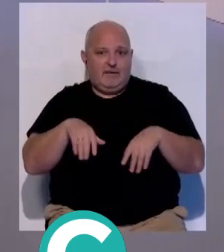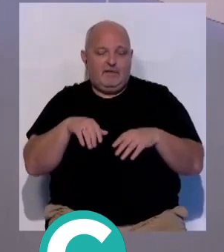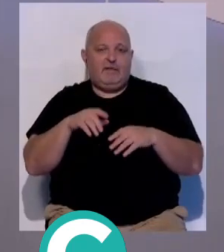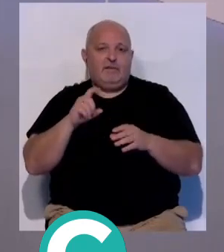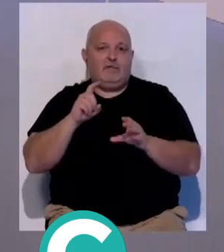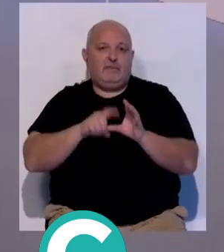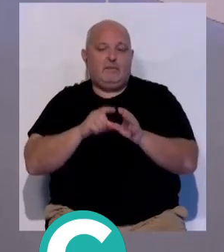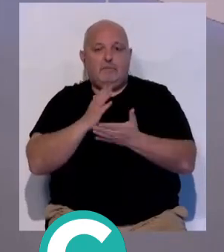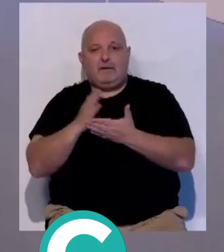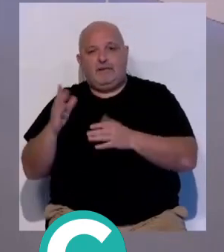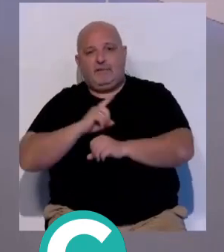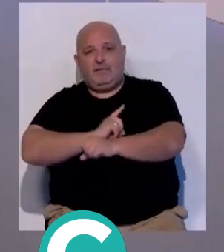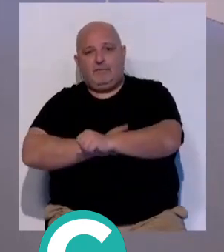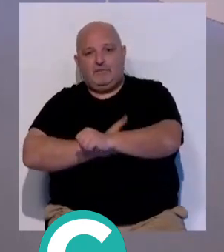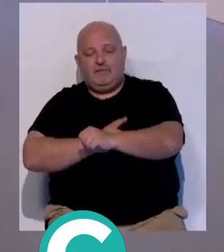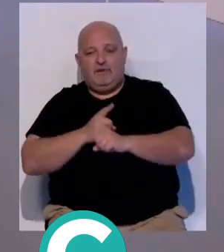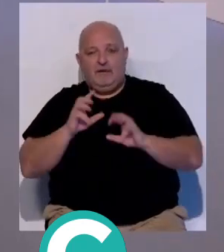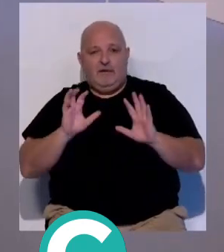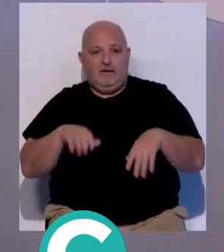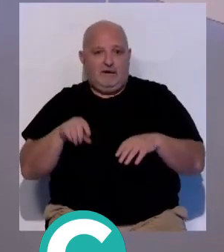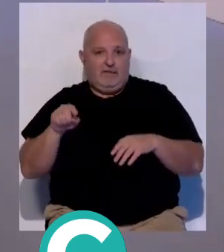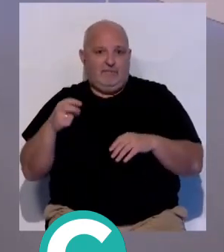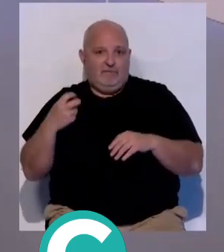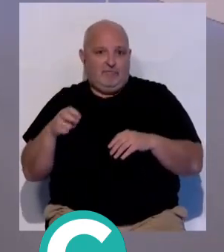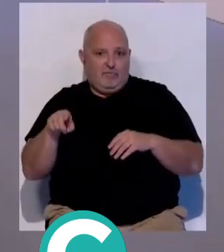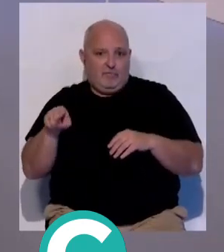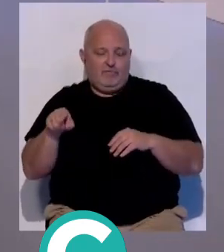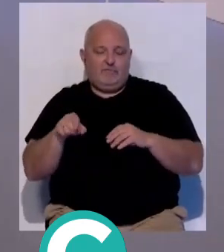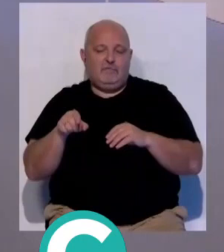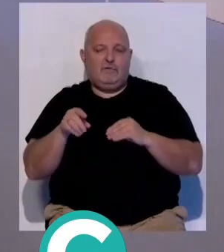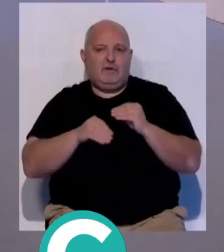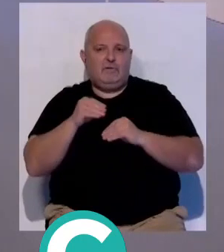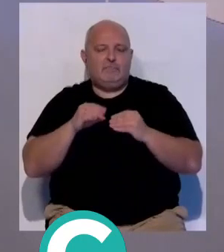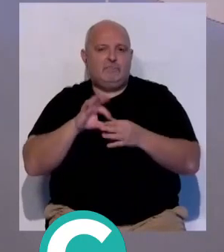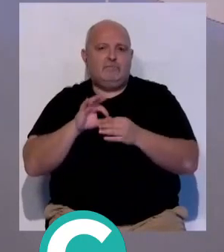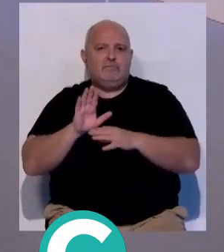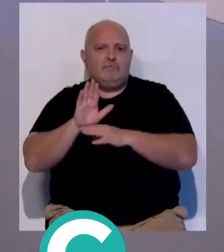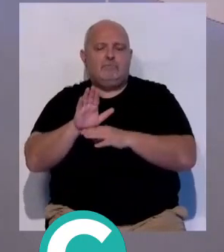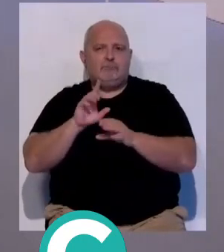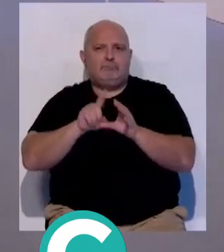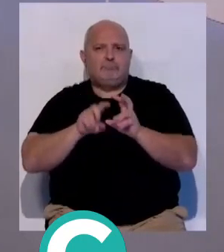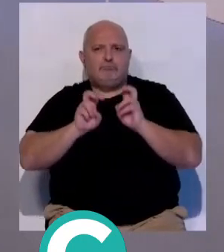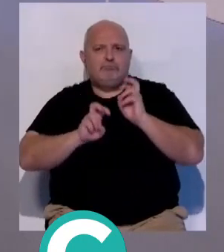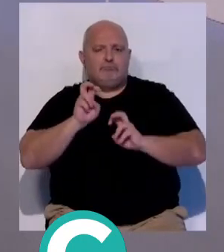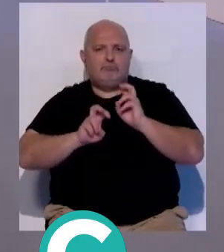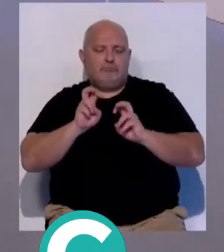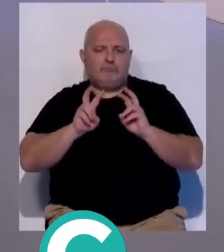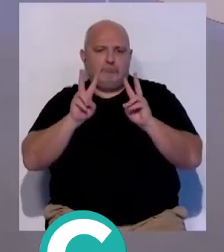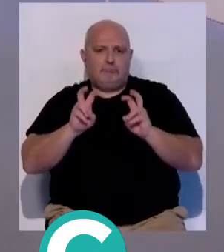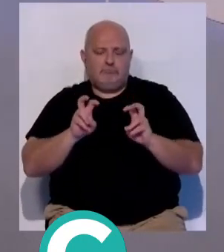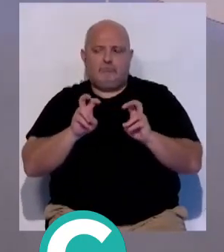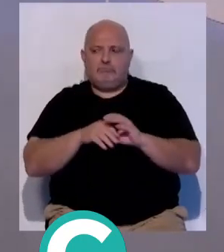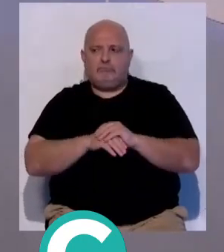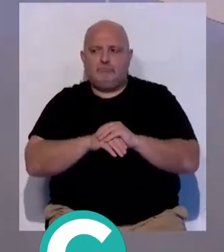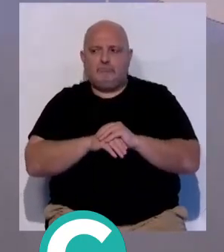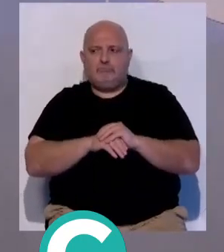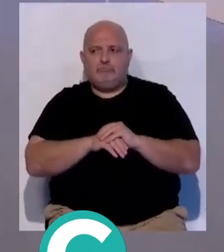deportiva por parte del Cádiz club de fútbol donde hemos tenido una presencia en esta bueno de estas